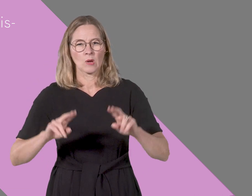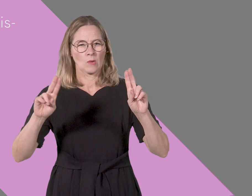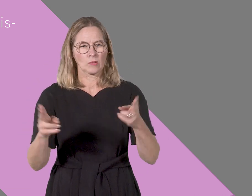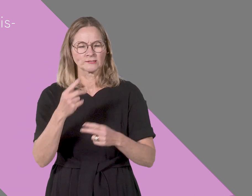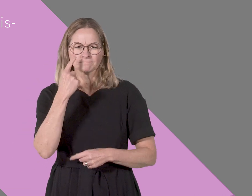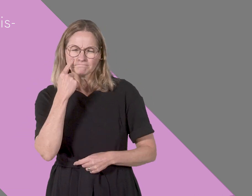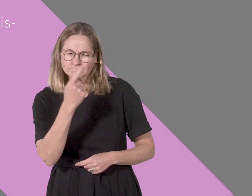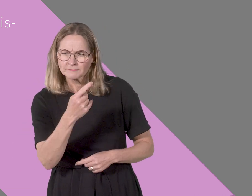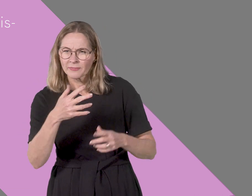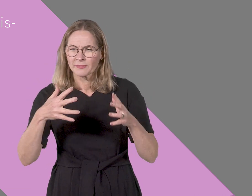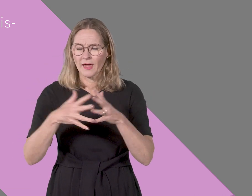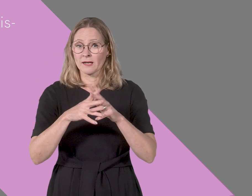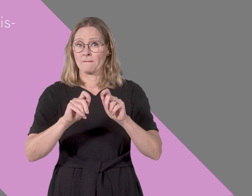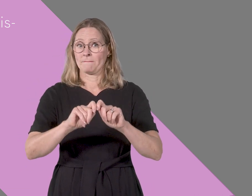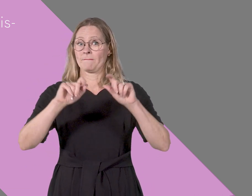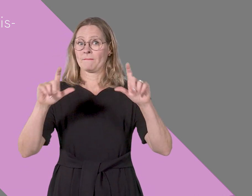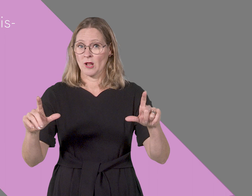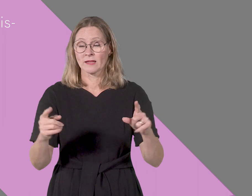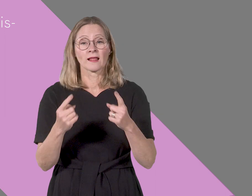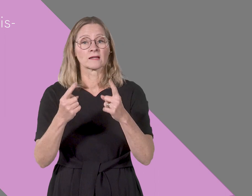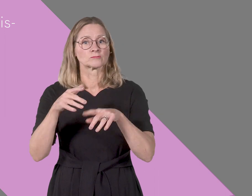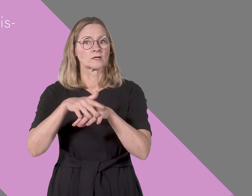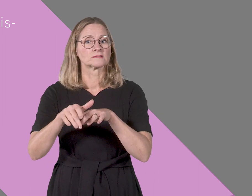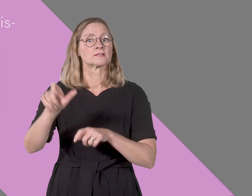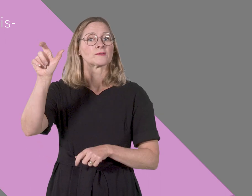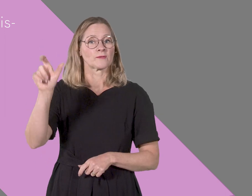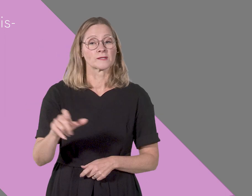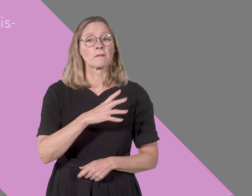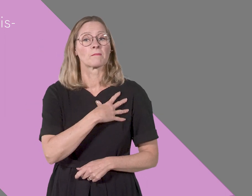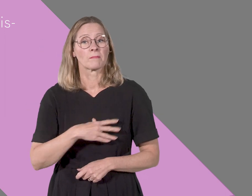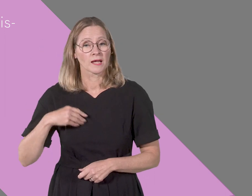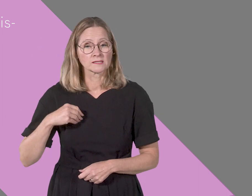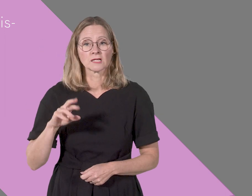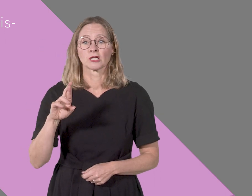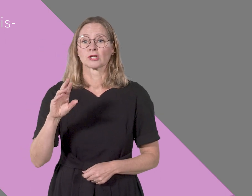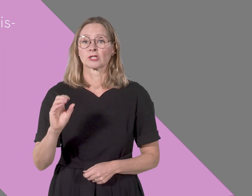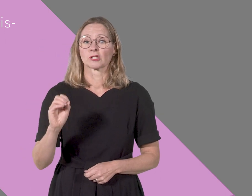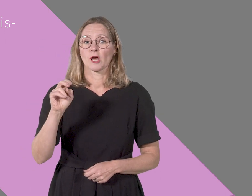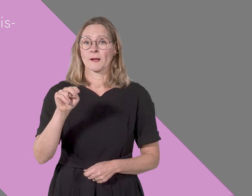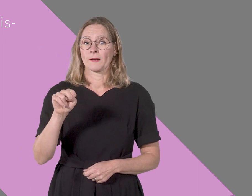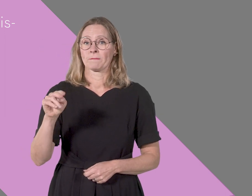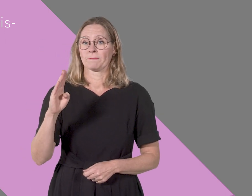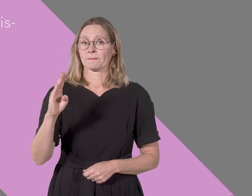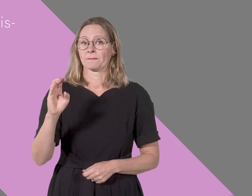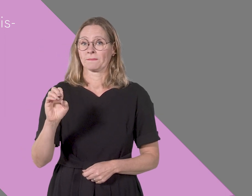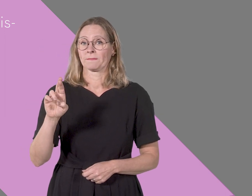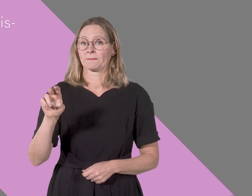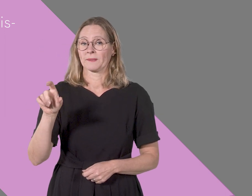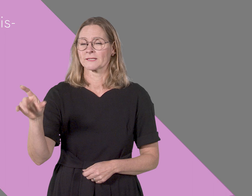Uusimmassa Silmä tarkkana -blogissa erityisasiantuntija Marika Rönnberg -